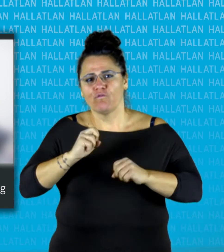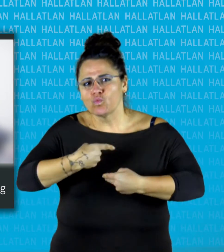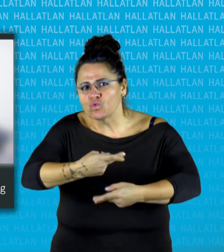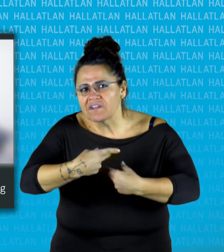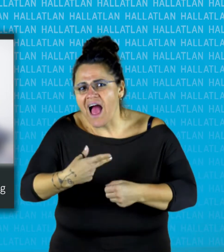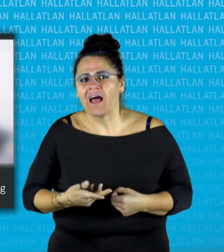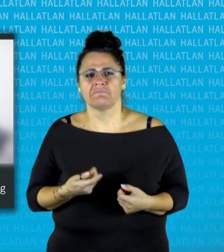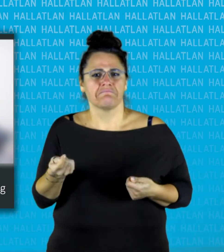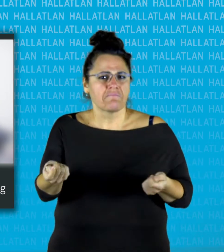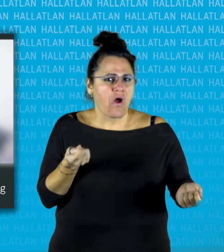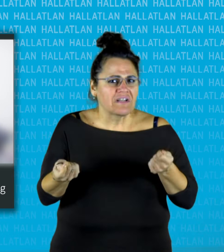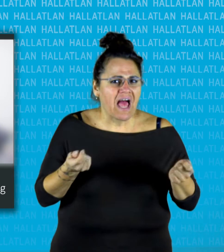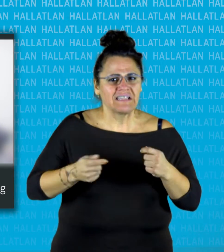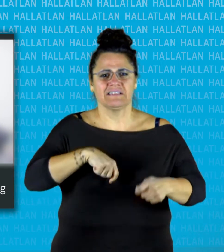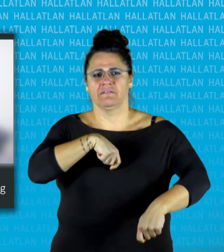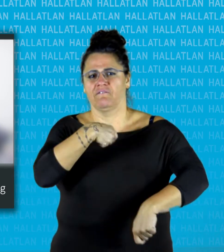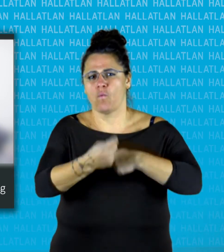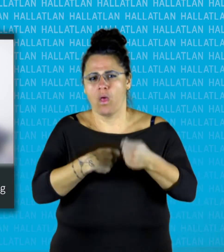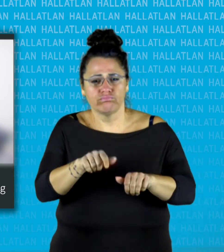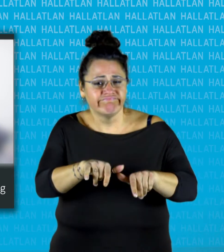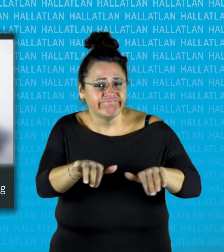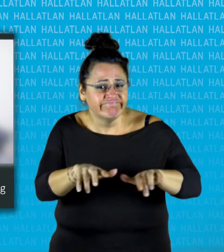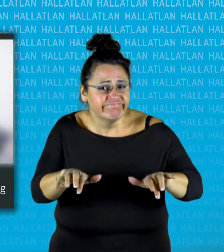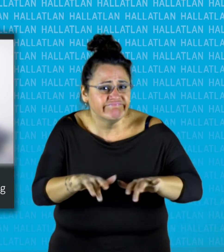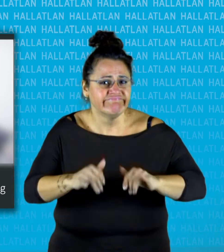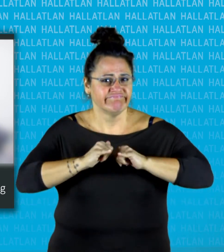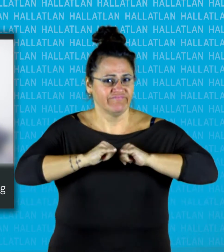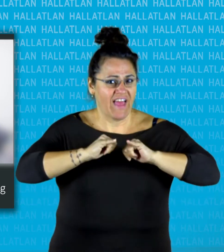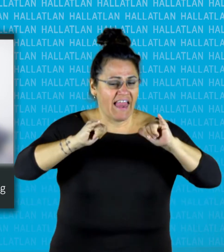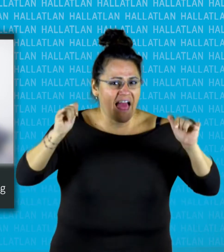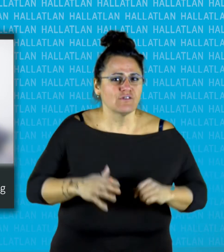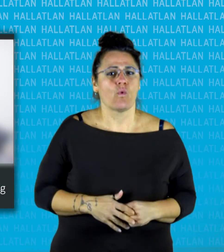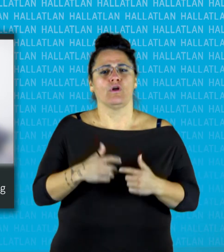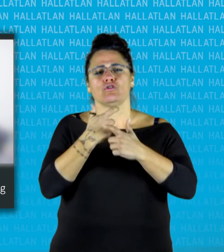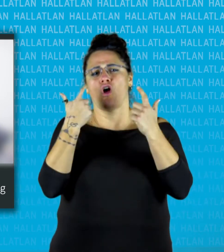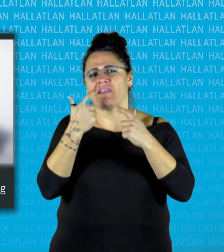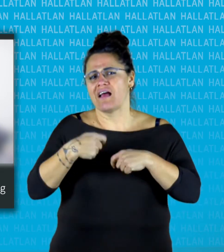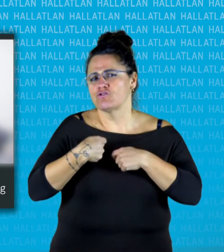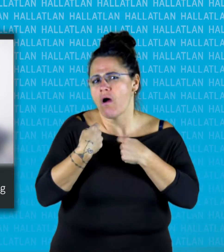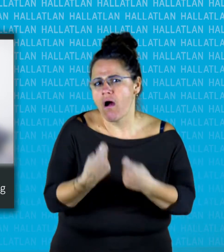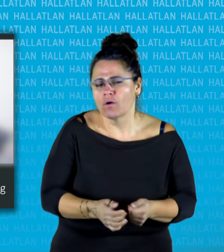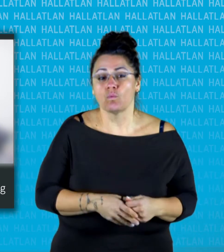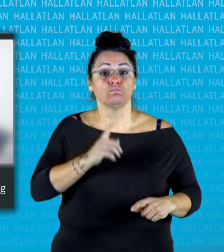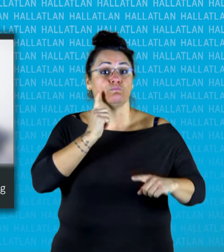volt többek között futár, marketinges, rendszerfejlesztő, tanácsadó,